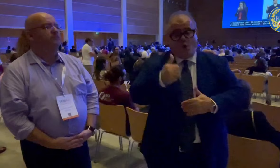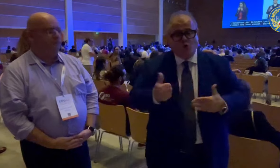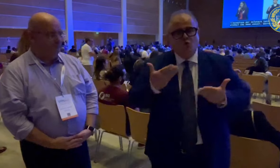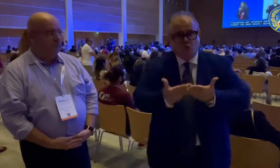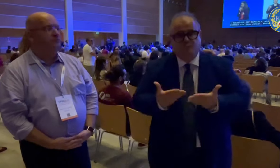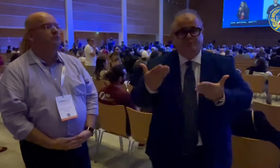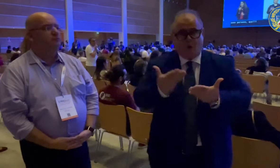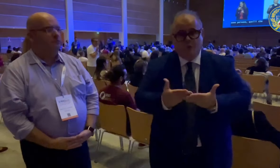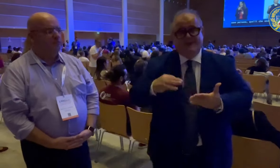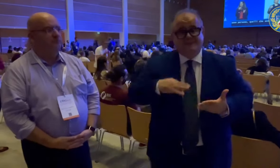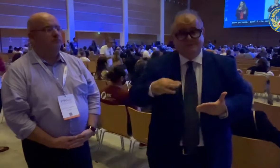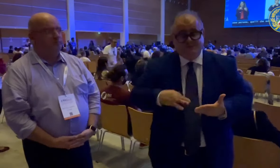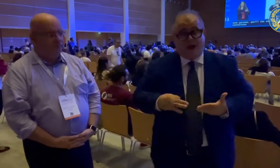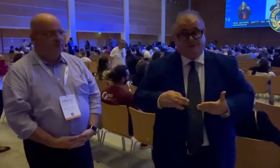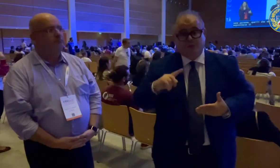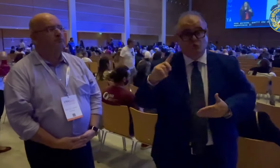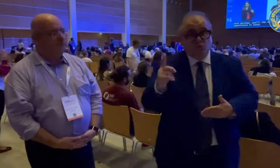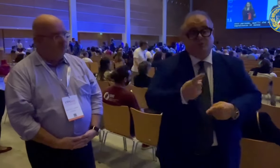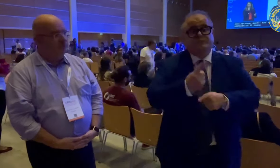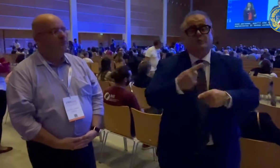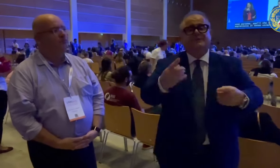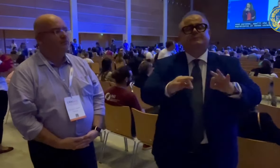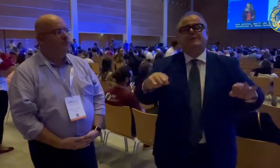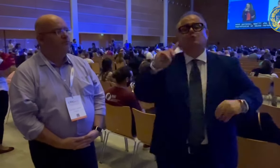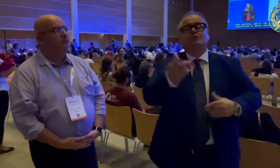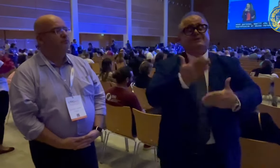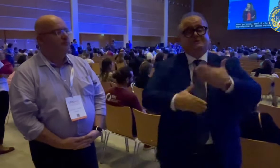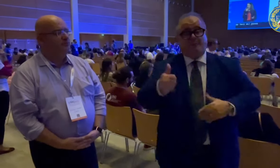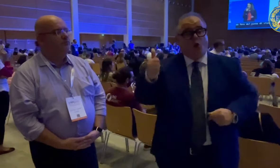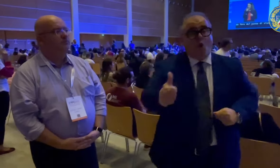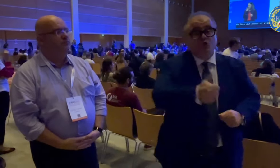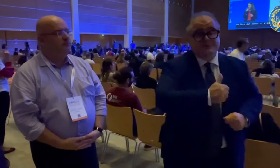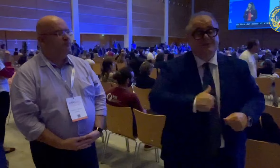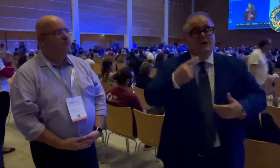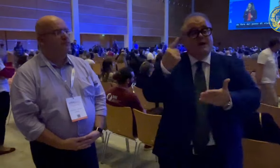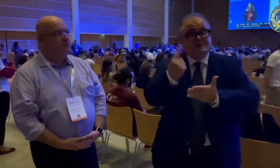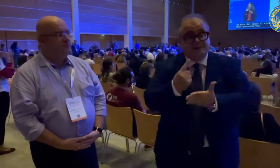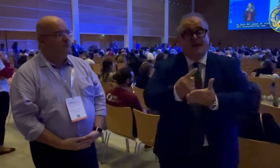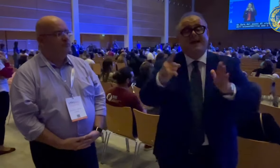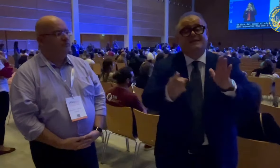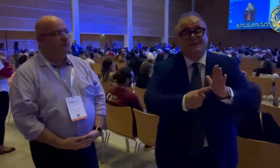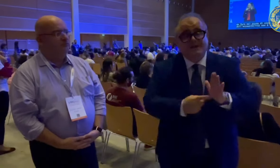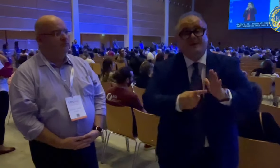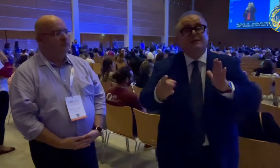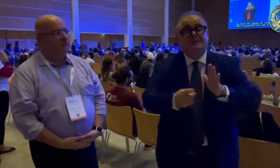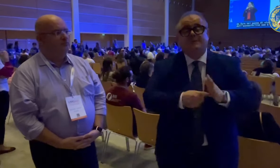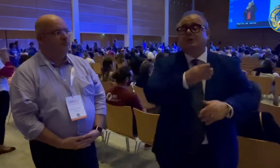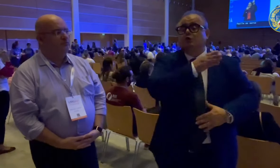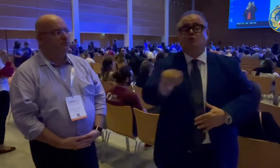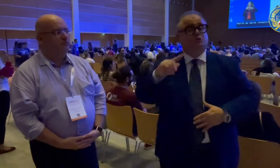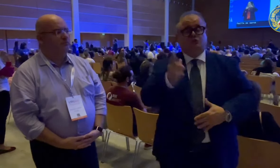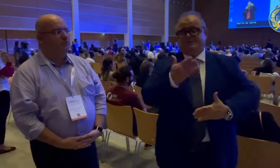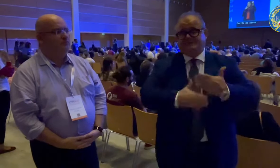le istanze di proprio interesse per vedere garantiti i diritti e soddisfatti i bisogni di tutte le categorie di disabili. È fondamentale che tutti conoscano quali sono i diritti di tutte le